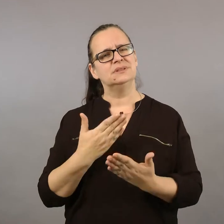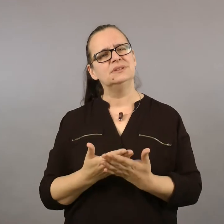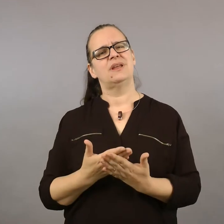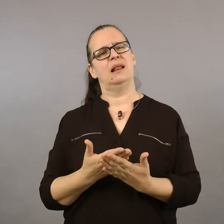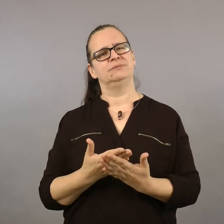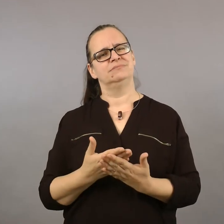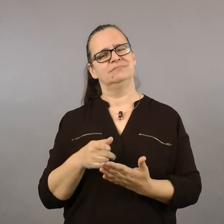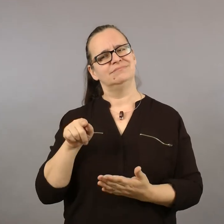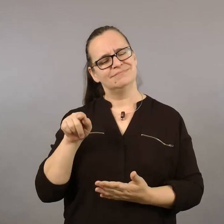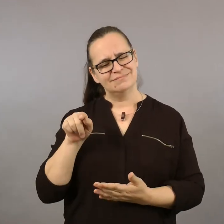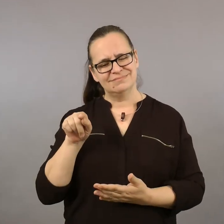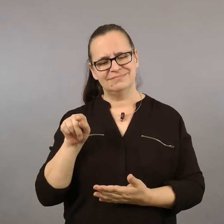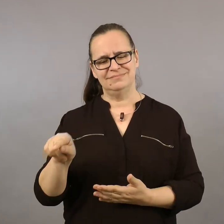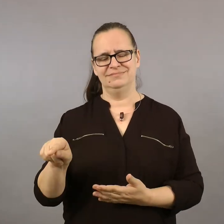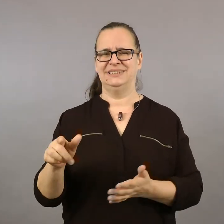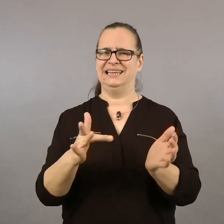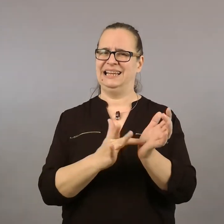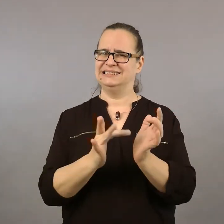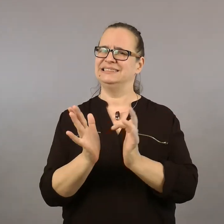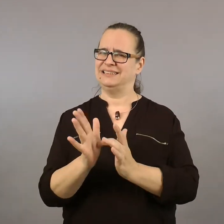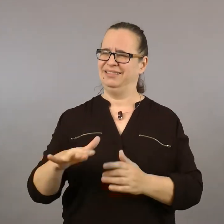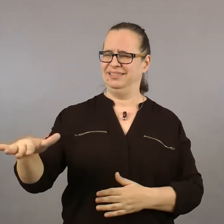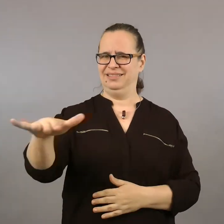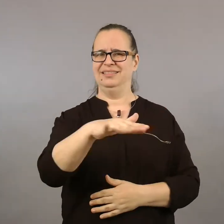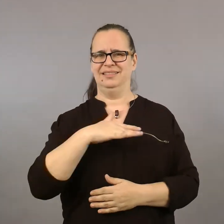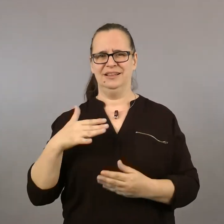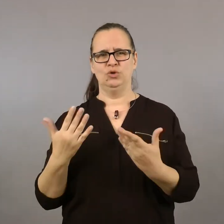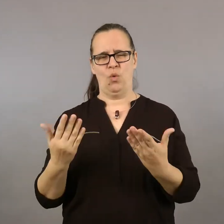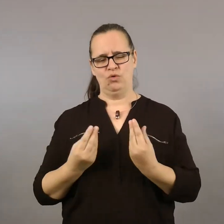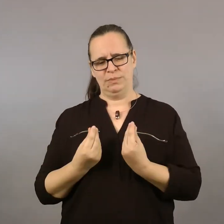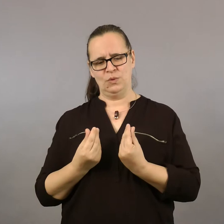Deshalb spüren auch alle Christen-Menschen